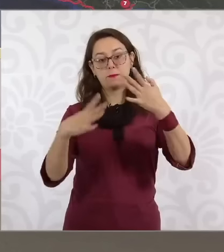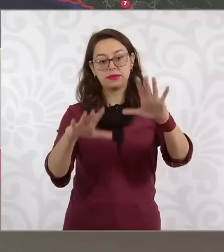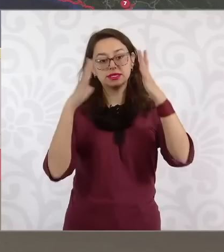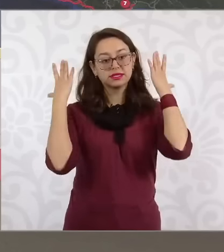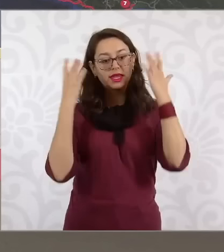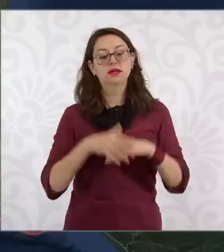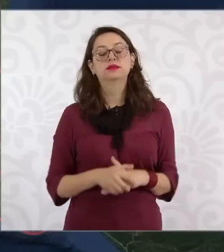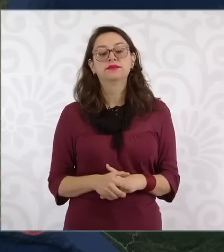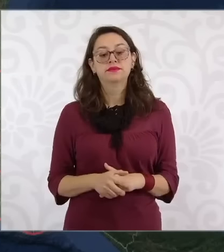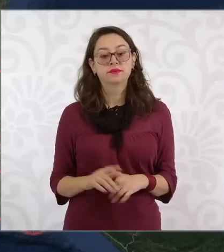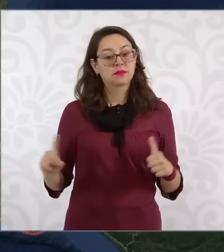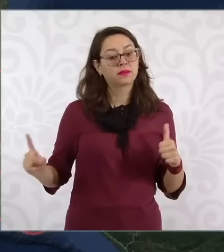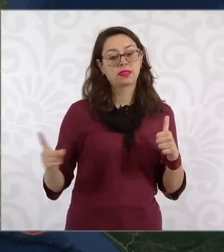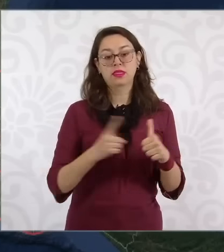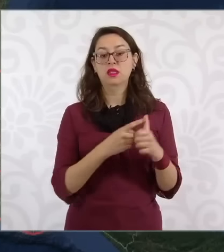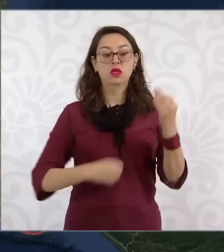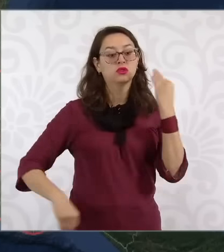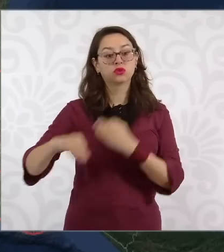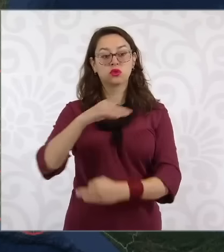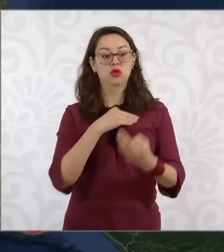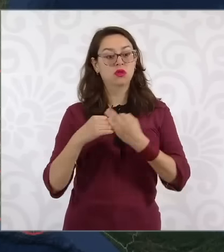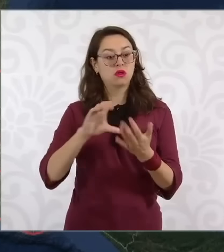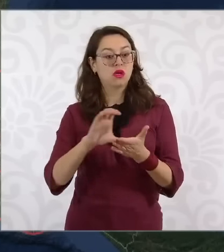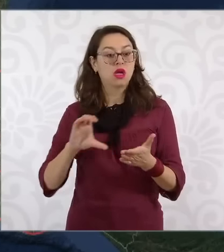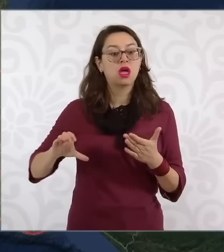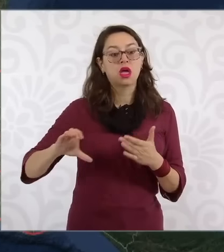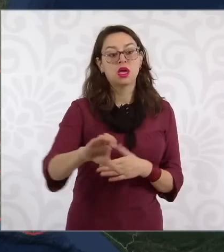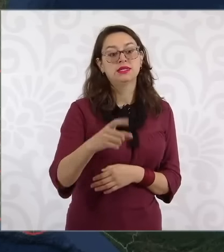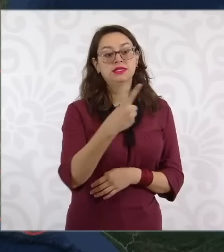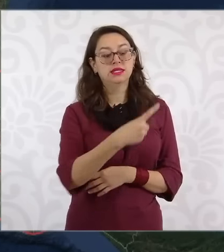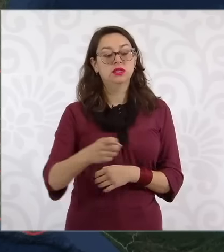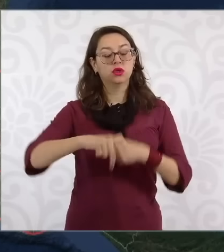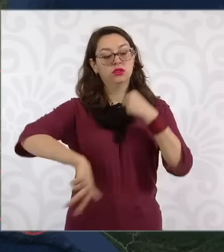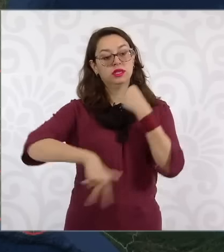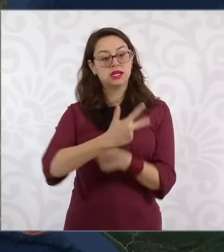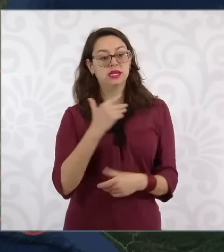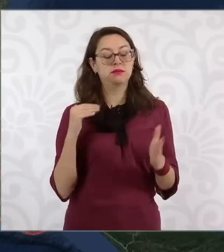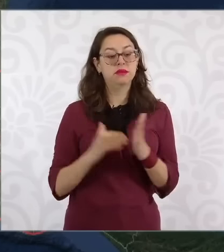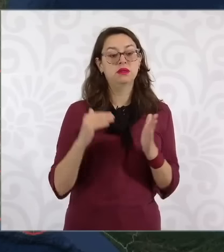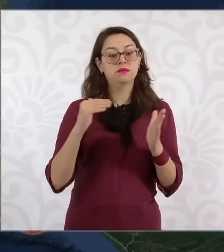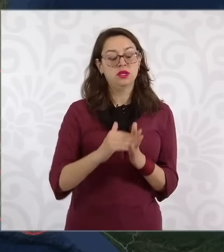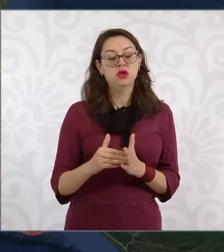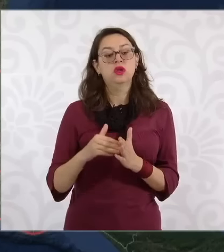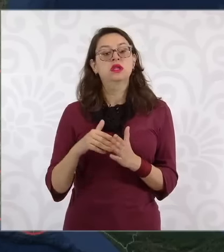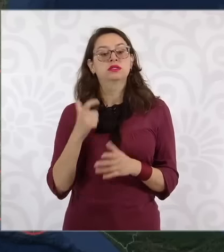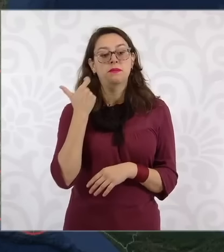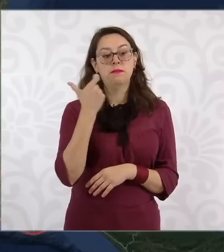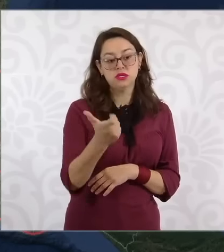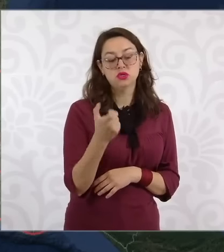la inversión en toda la administración, 113,000 eh millones de pesos y casi 2,500 km. Están